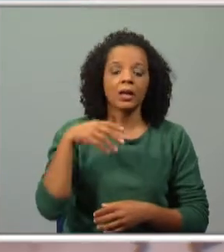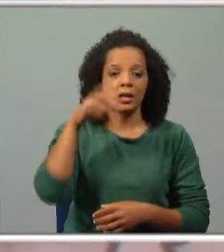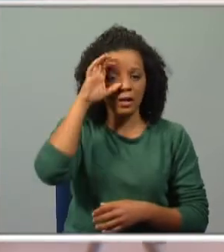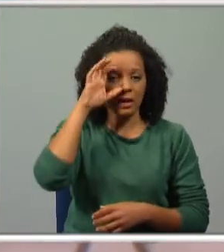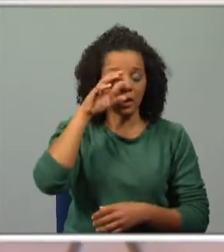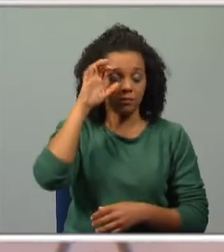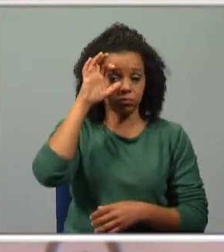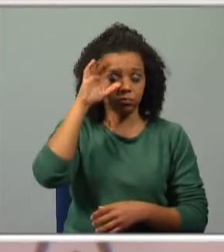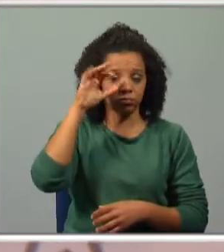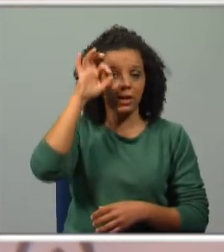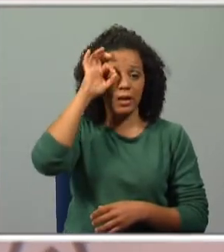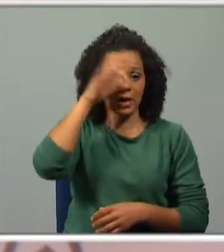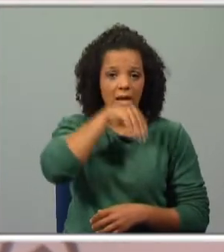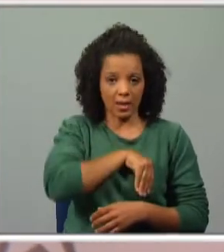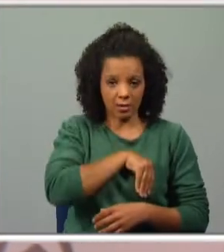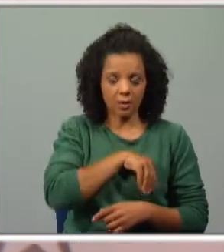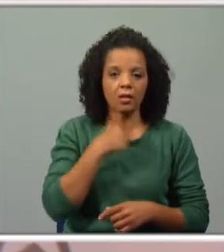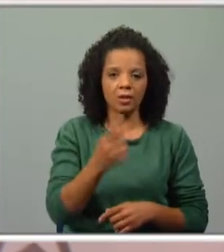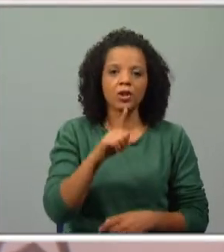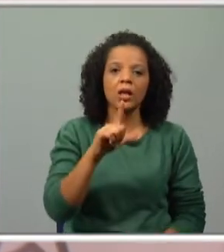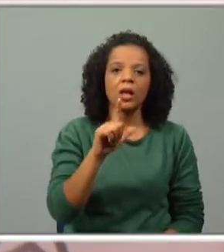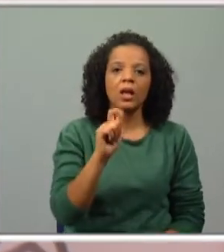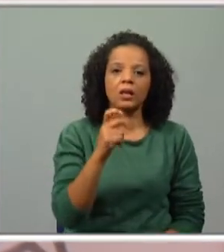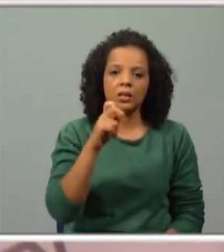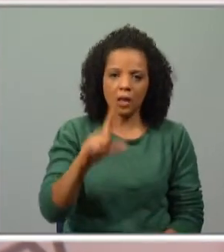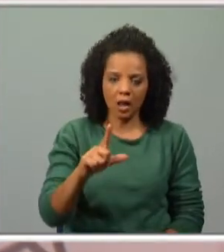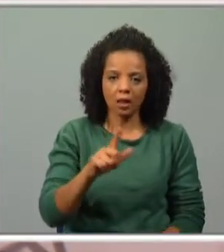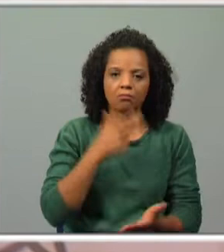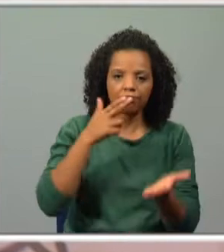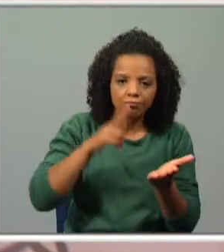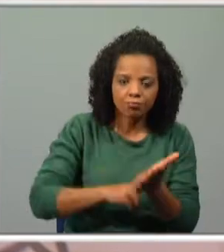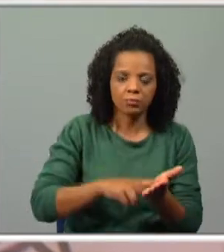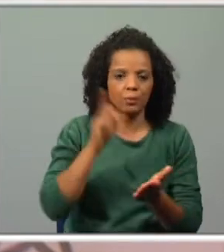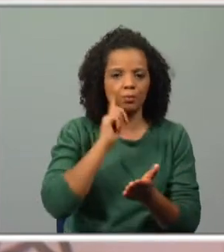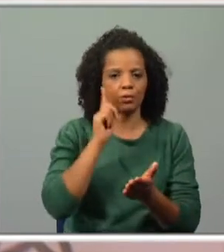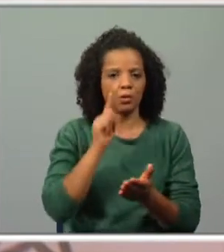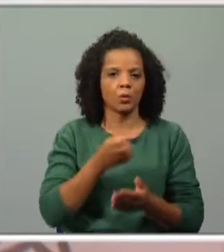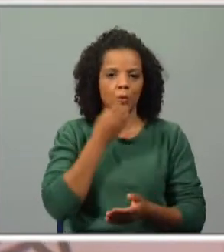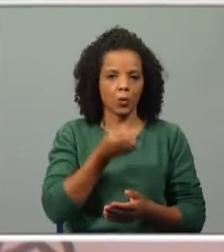esse era o valor Central deste conto mas já falamos um bocadinho sobre isso 這是這個故事的核心價值，但是我們已經談了一點